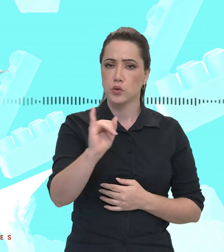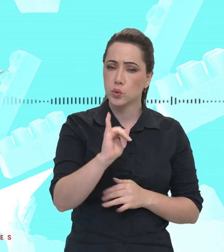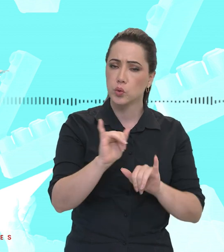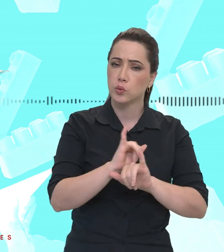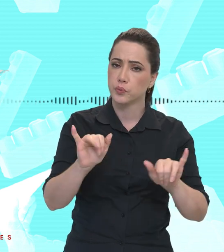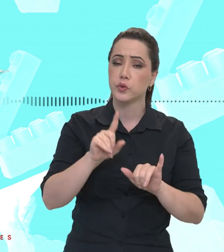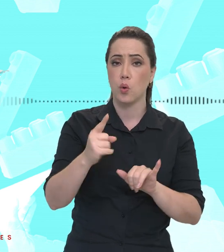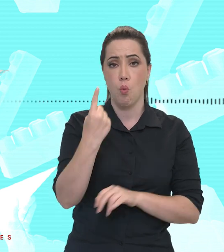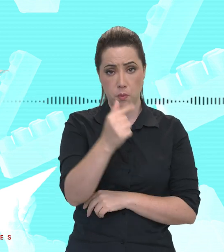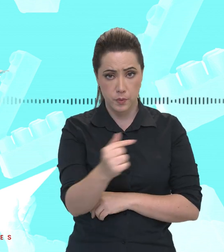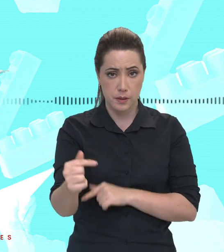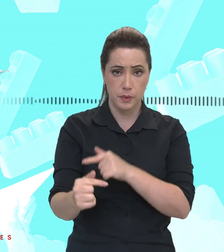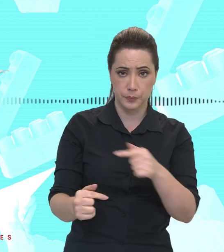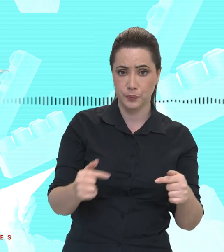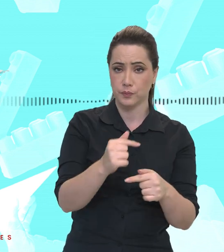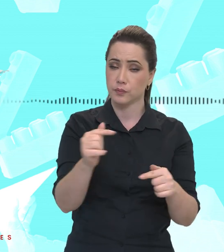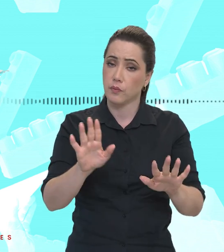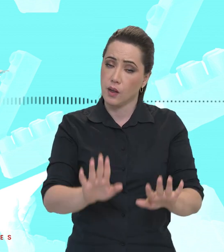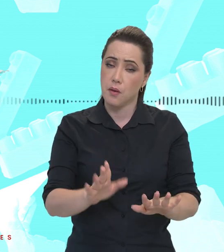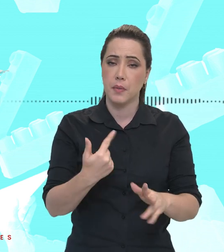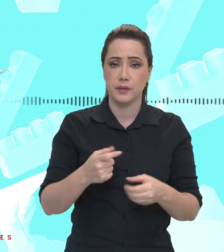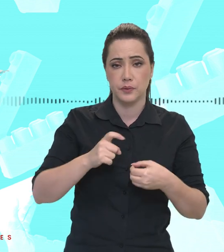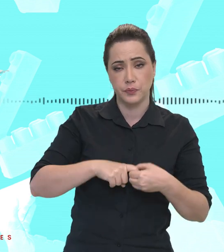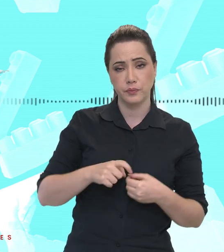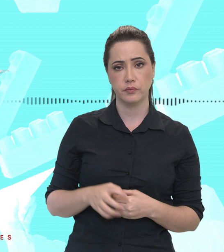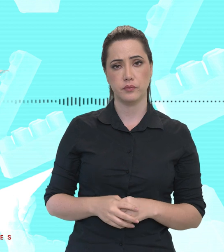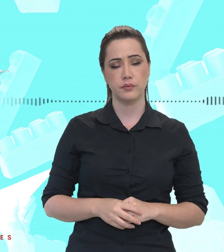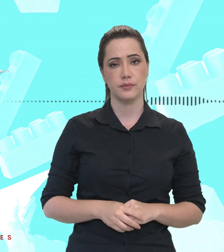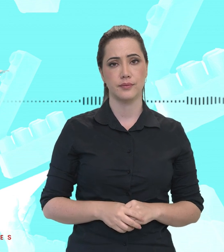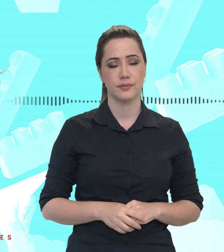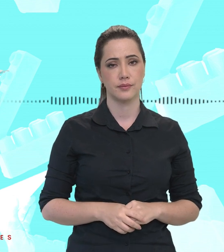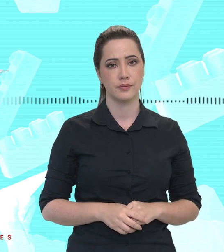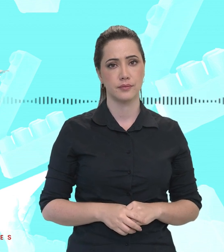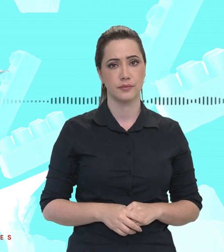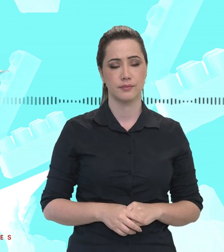quando sair os próximos episódios. Um por semana, hein! Bom, voltando! [som anuncia fim da voz acelerada]